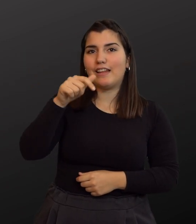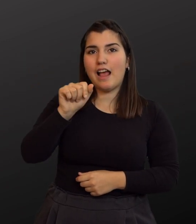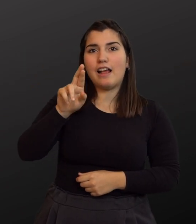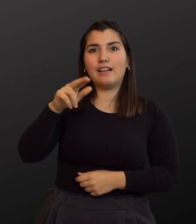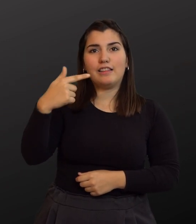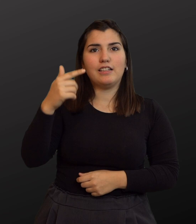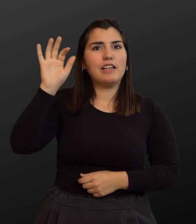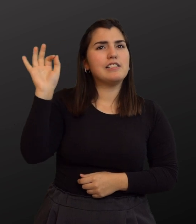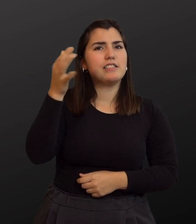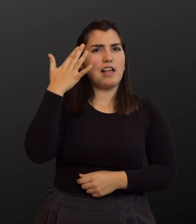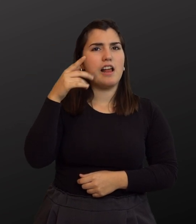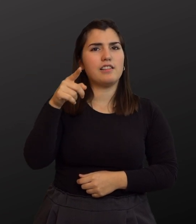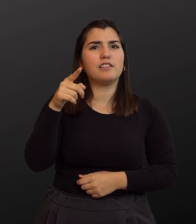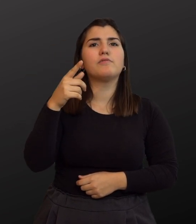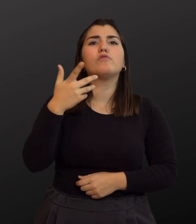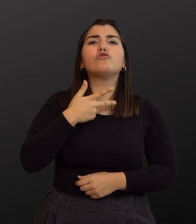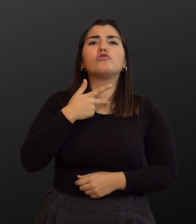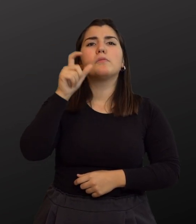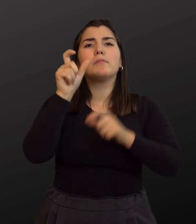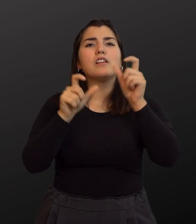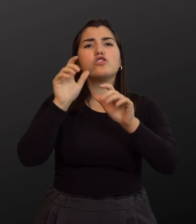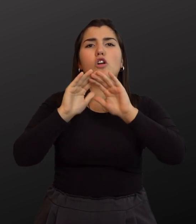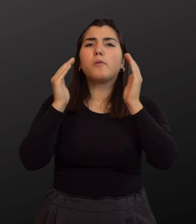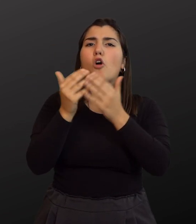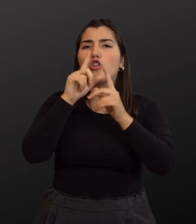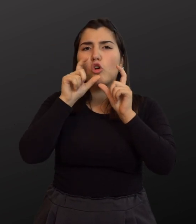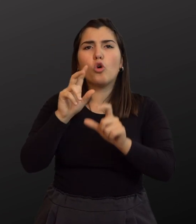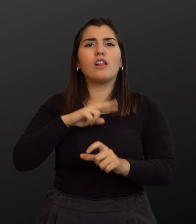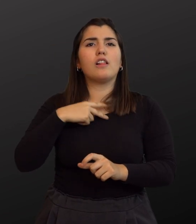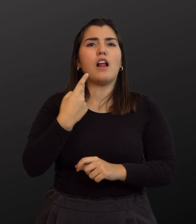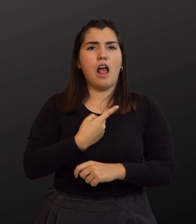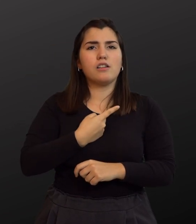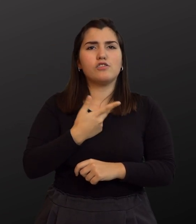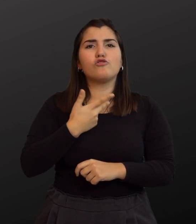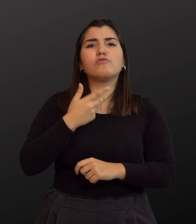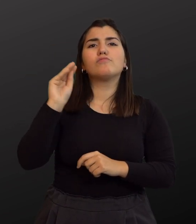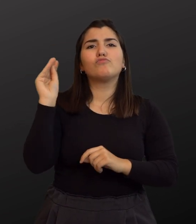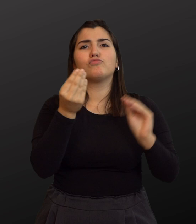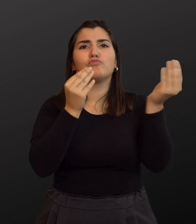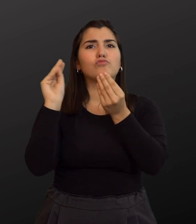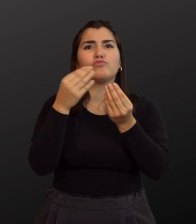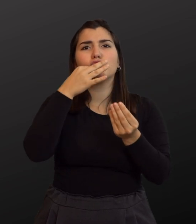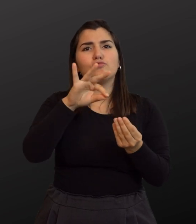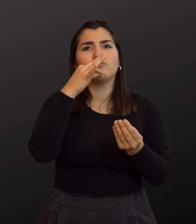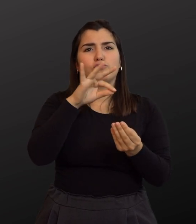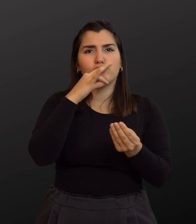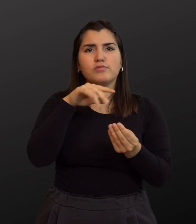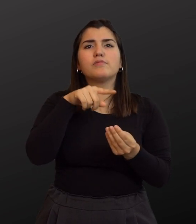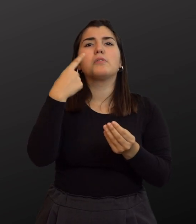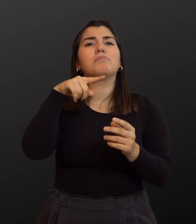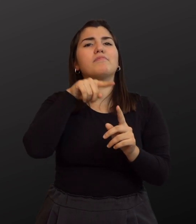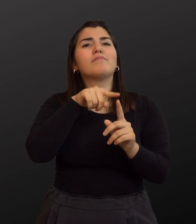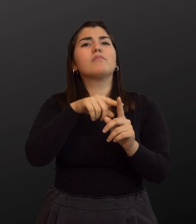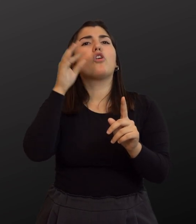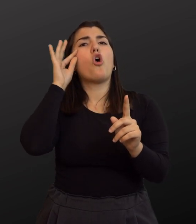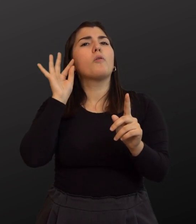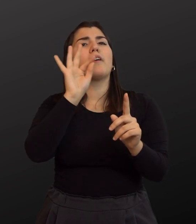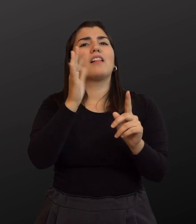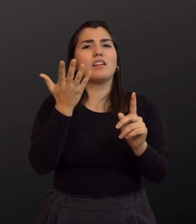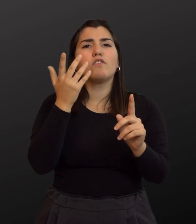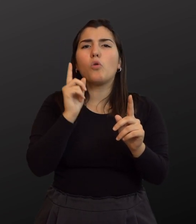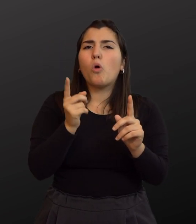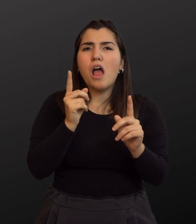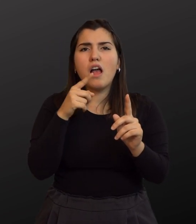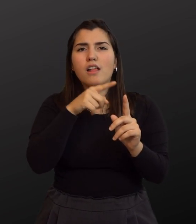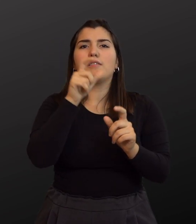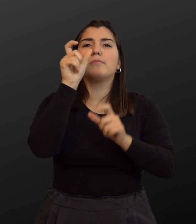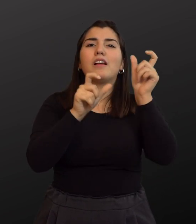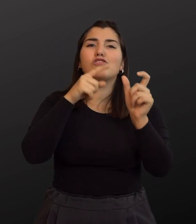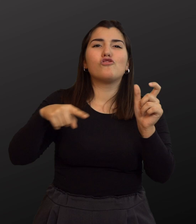l'evento Star.t. Star.t è un'organizzazione composta da persone trans che ha l'obiettivo